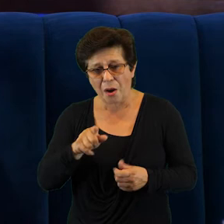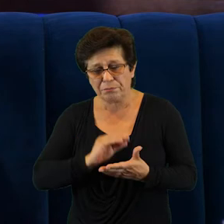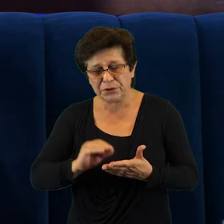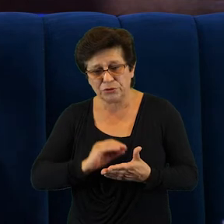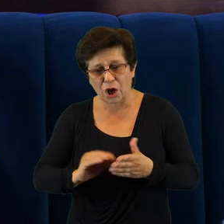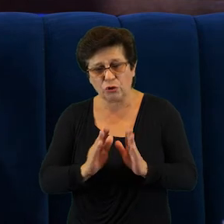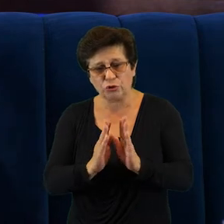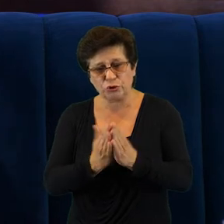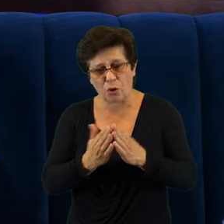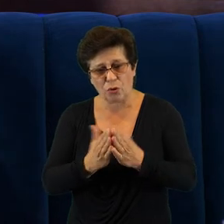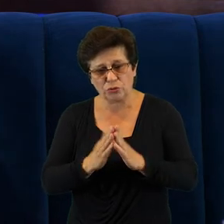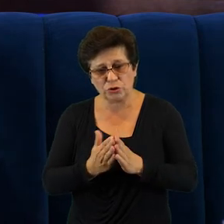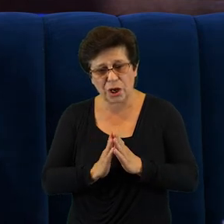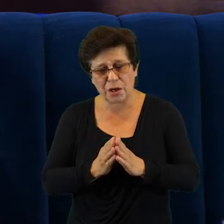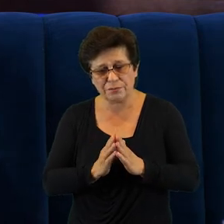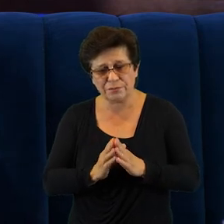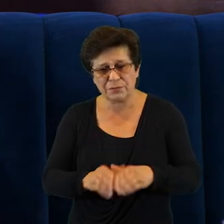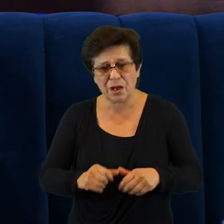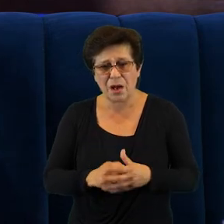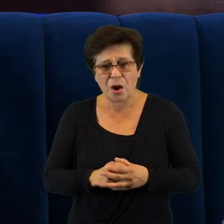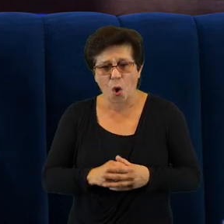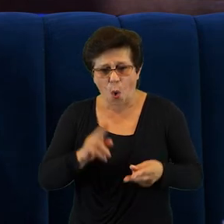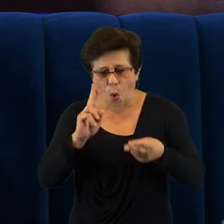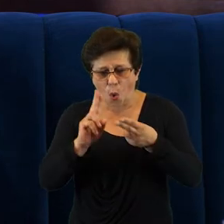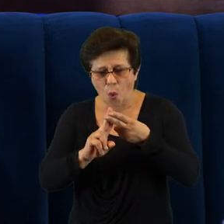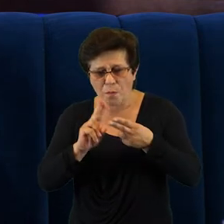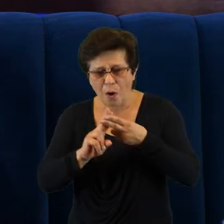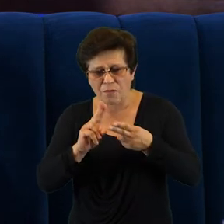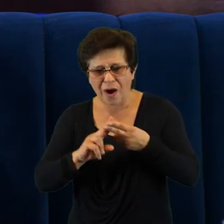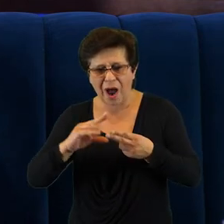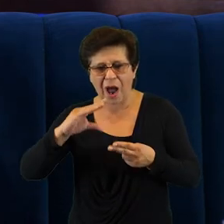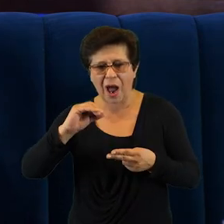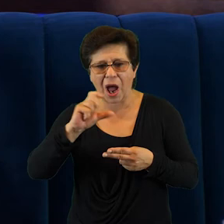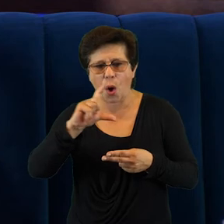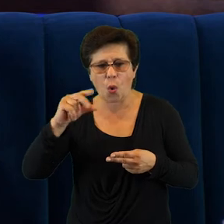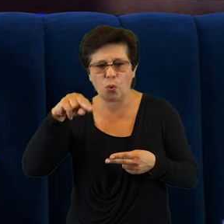zatytułowana "Zmowa eunuchów" i tam jest zaliczony Słonimski do eunuchów.